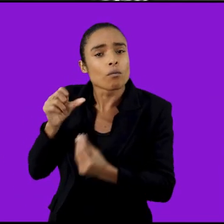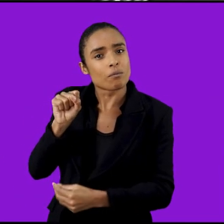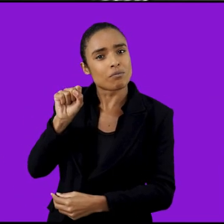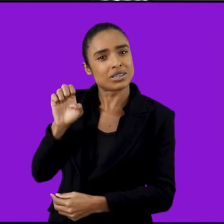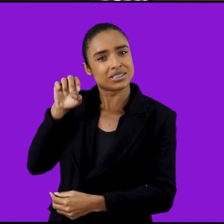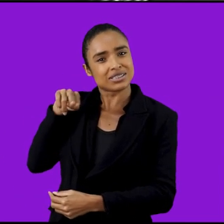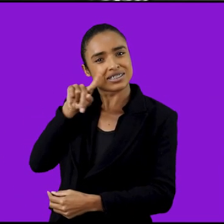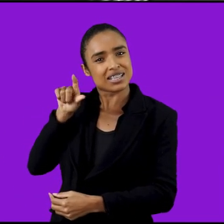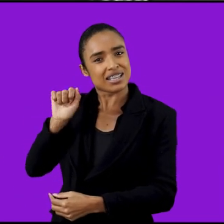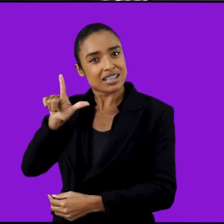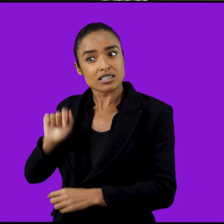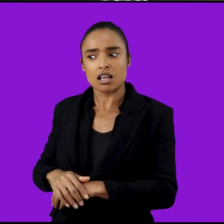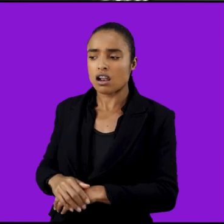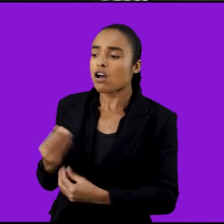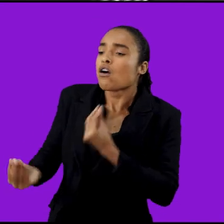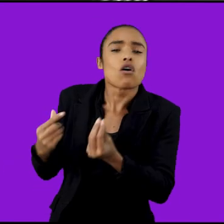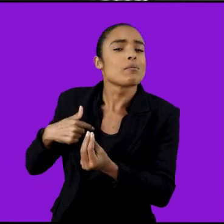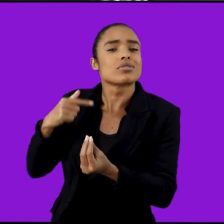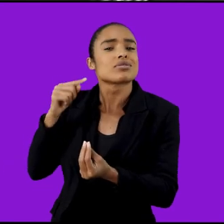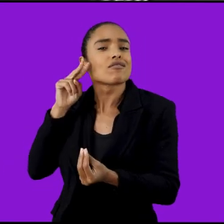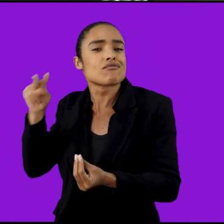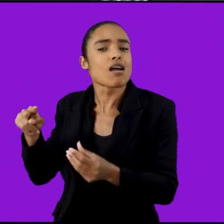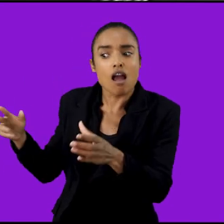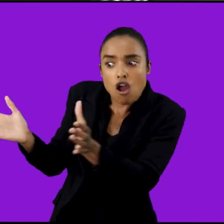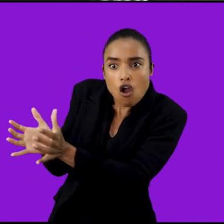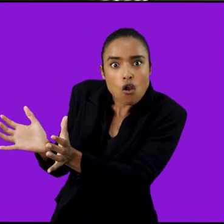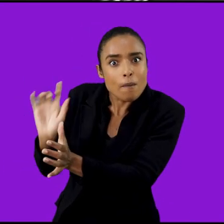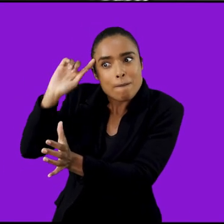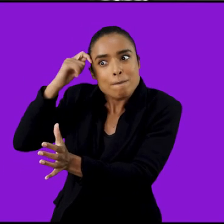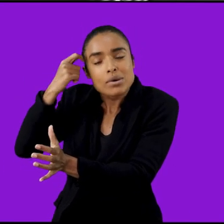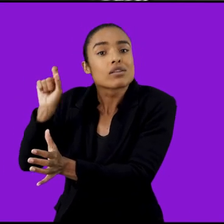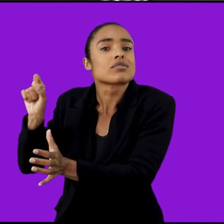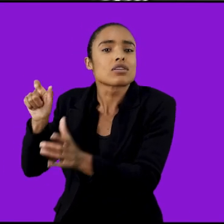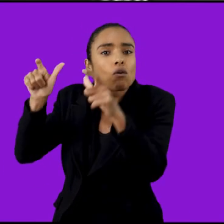eles só viu a população preta no carnaval? No Sambódromo… No sambódromo. E de repente você chega pra ocupar lá o